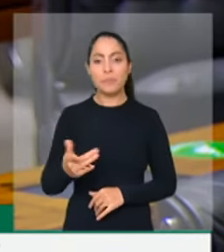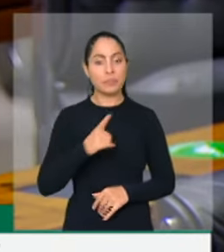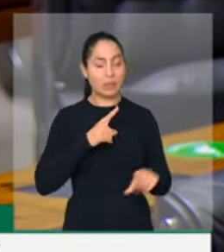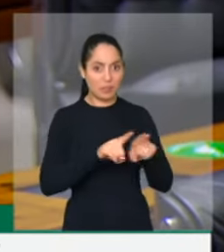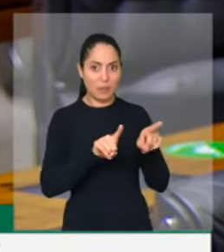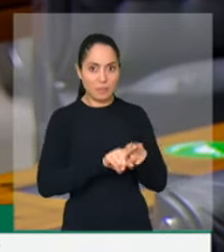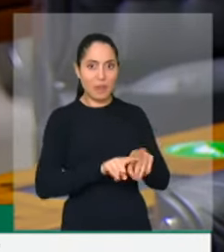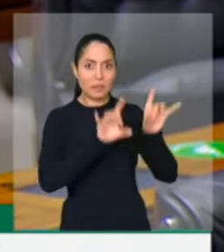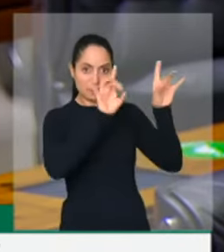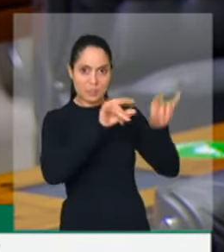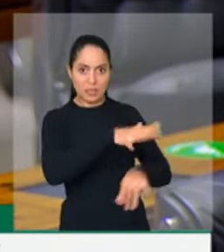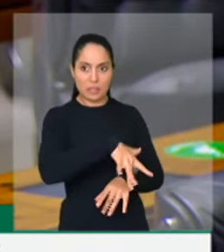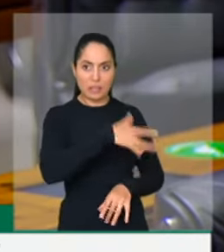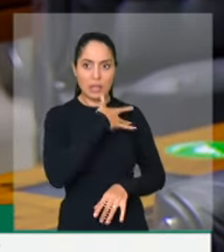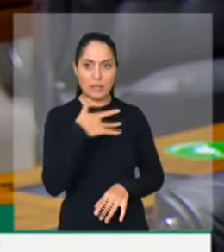SALVAR VIDAS... PARA QUE A GENTE TENHA DE FATO... ESSE